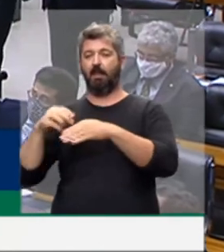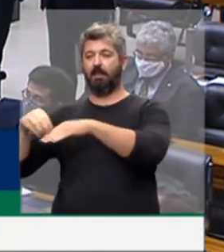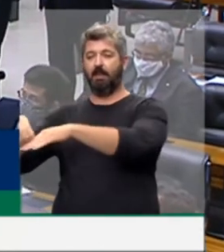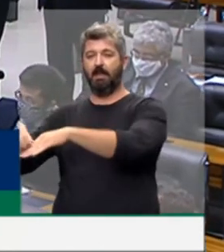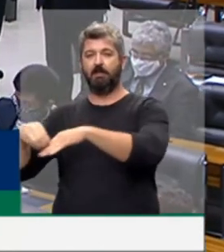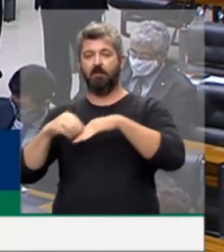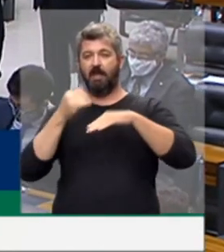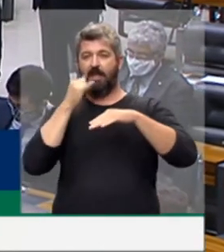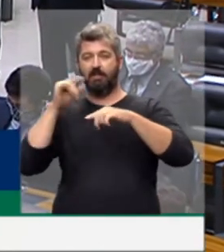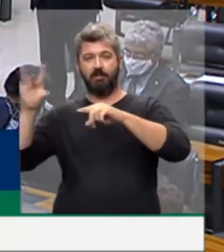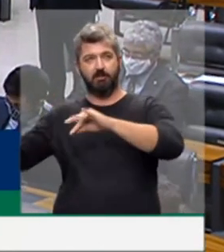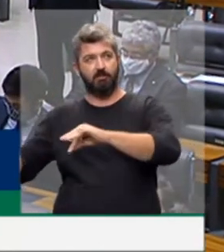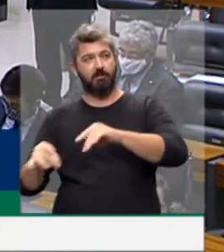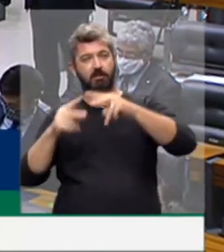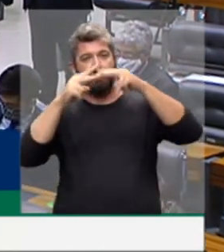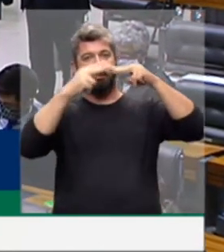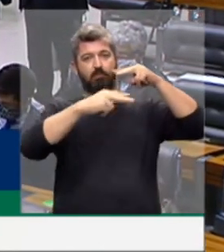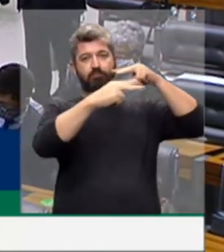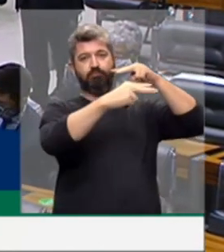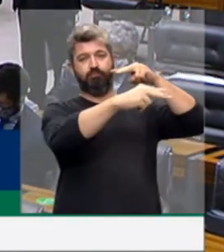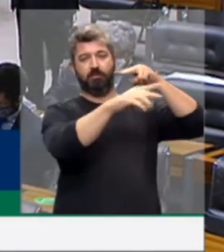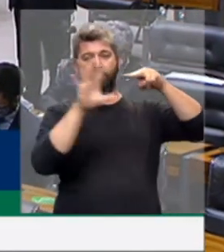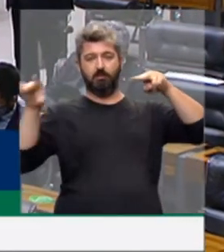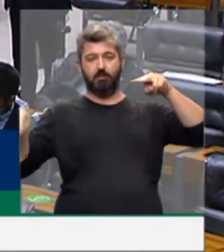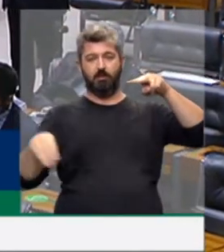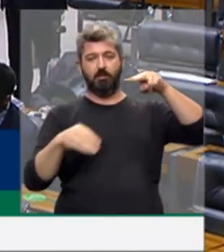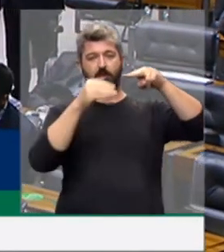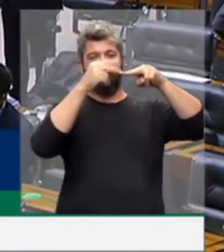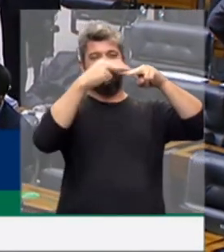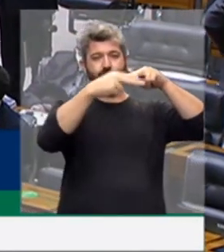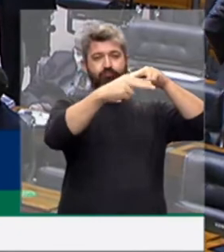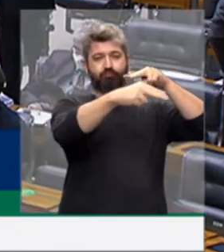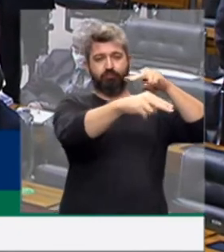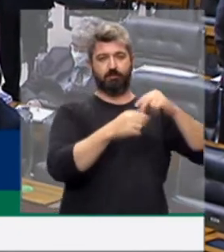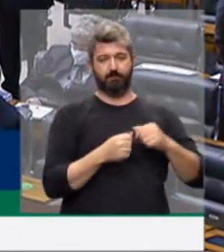PROCESSO DE DESENVOLVIMENTO, PRINCIPALMENTE ESSE É O APELIDO PARA O VALOR QUE SE PAGA PARA TRANSPORTE DA